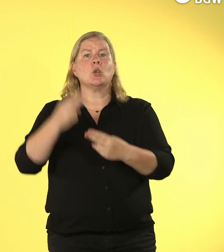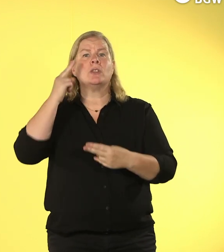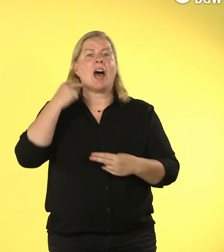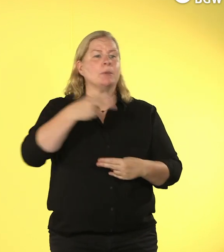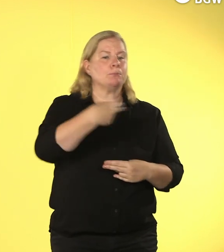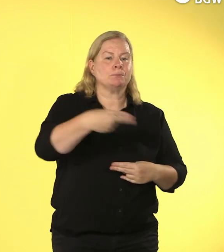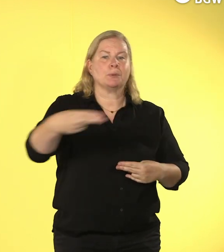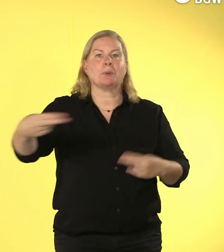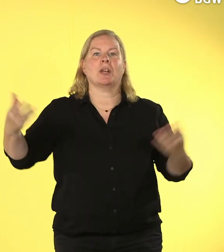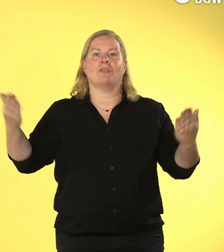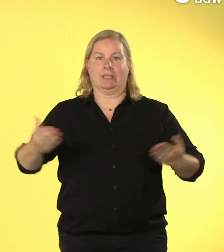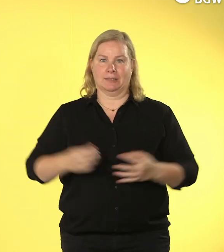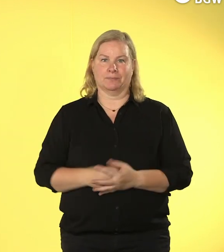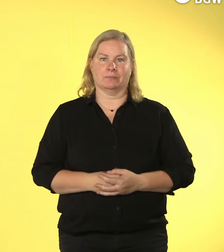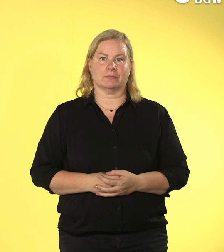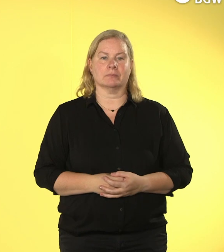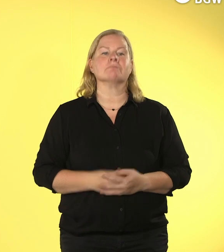Wir haben hier die Generationen.